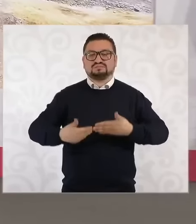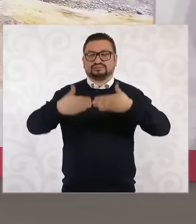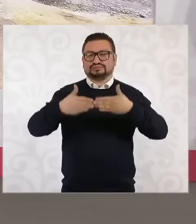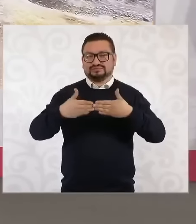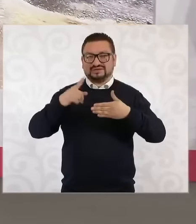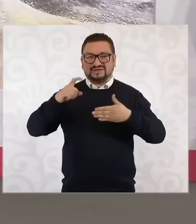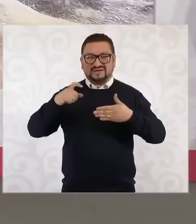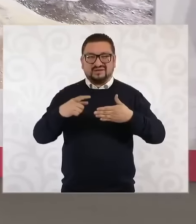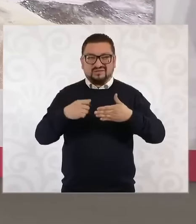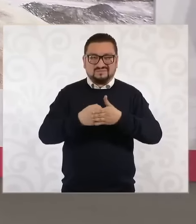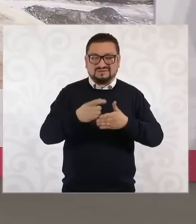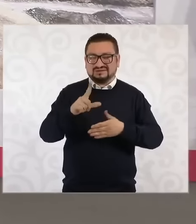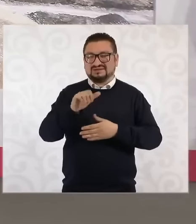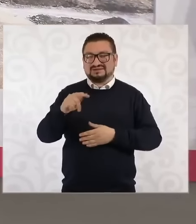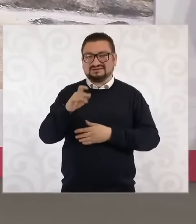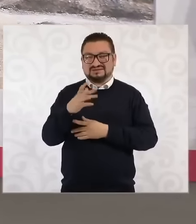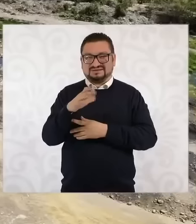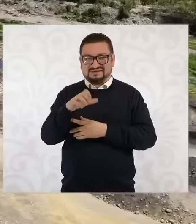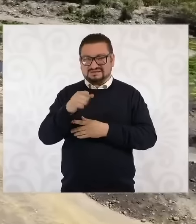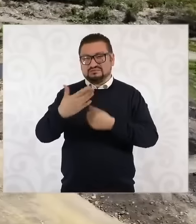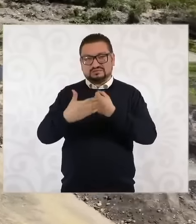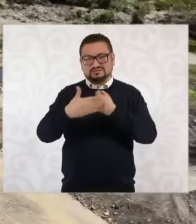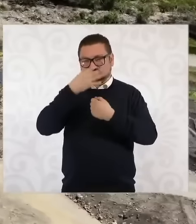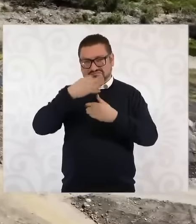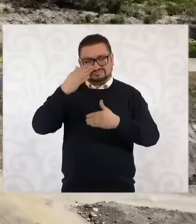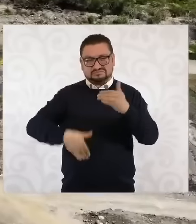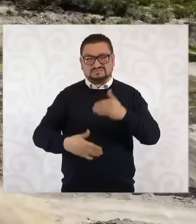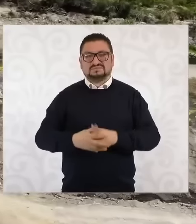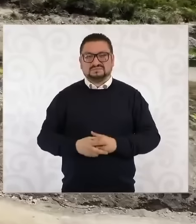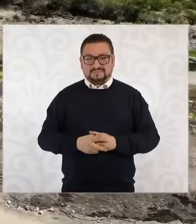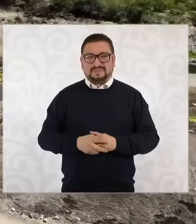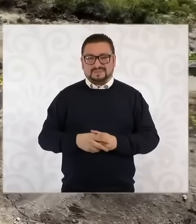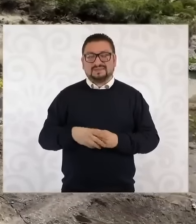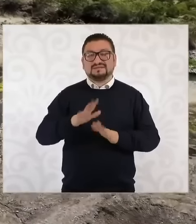también estaremos terminando ya en unos días más. Como ven, ya están terminados los terraplenes,